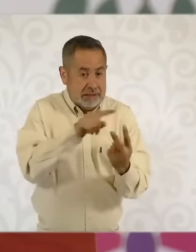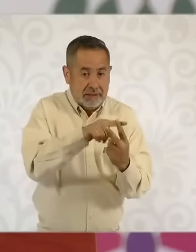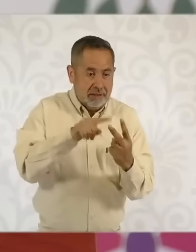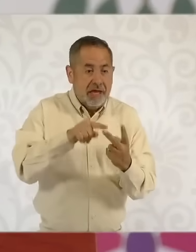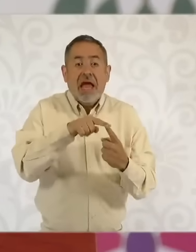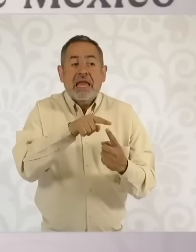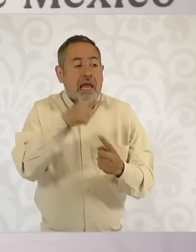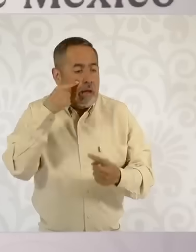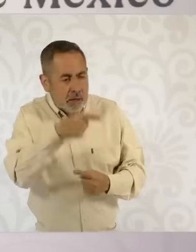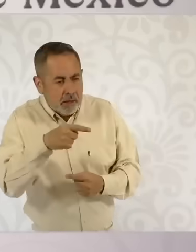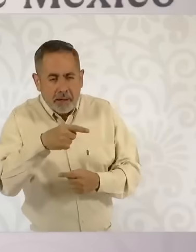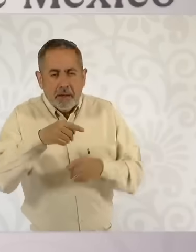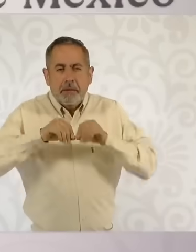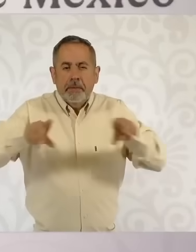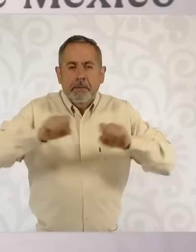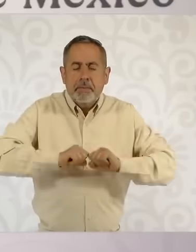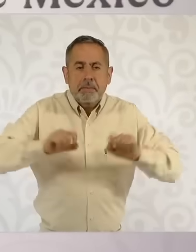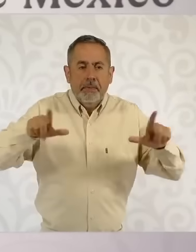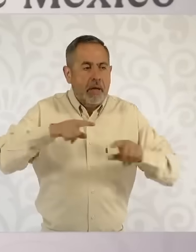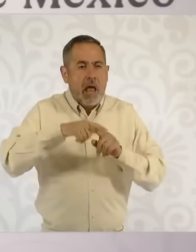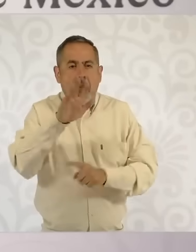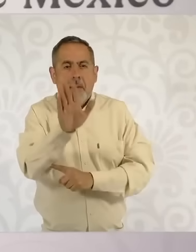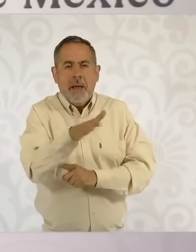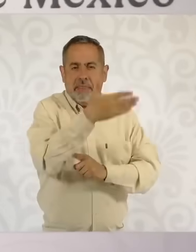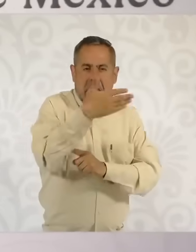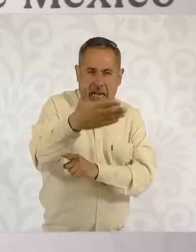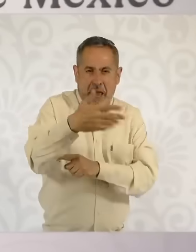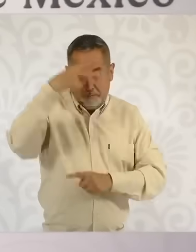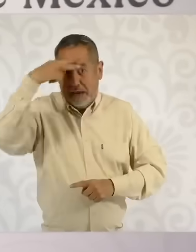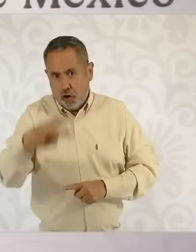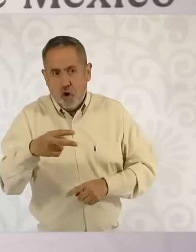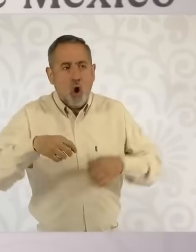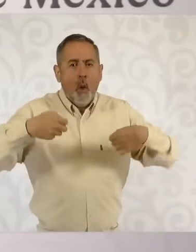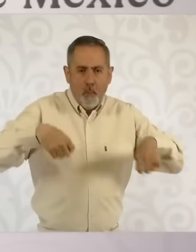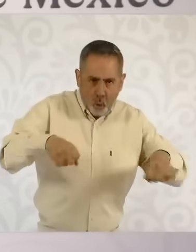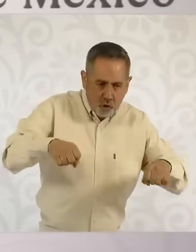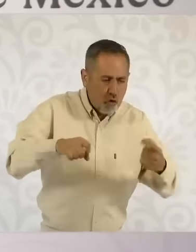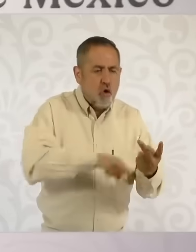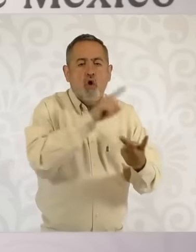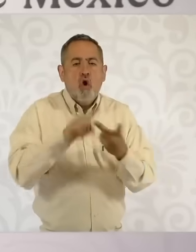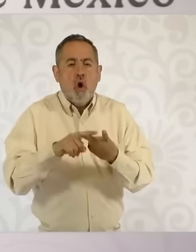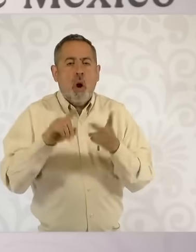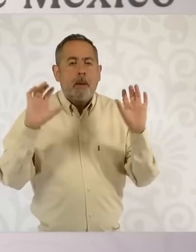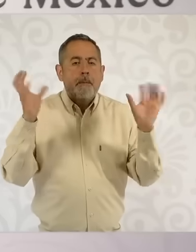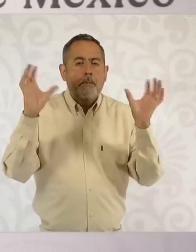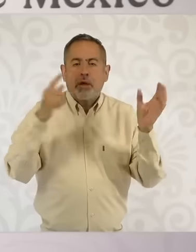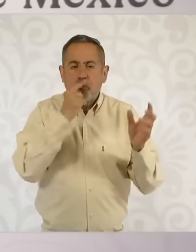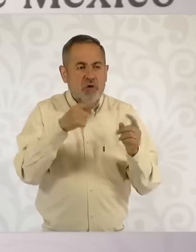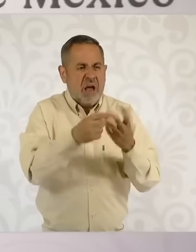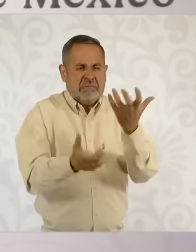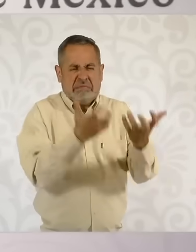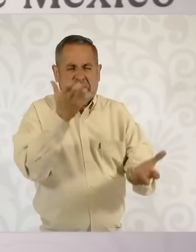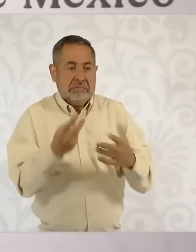mexicanas una en una motocicleta y otra encima de una patrulla eh incendiándose